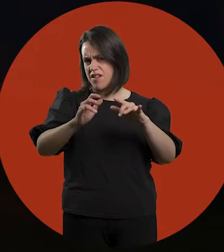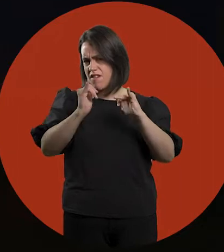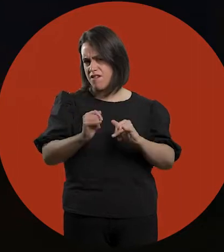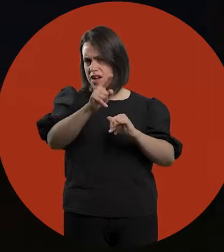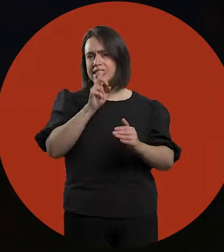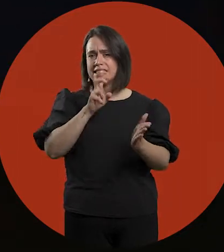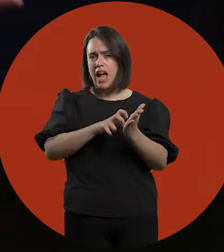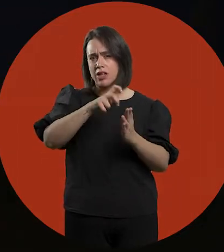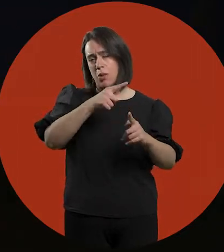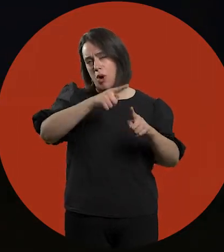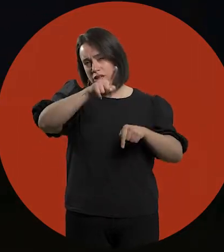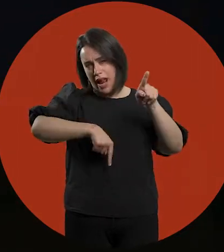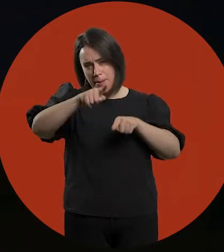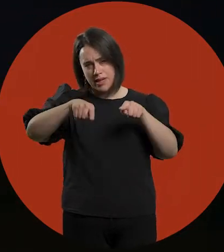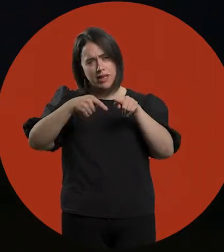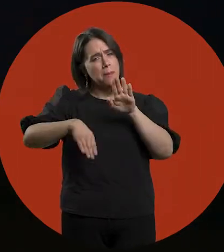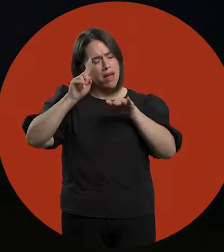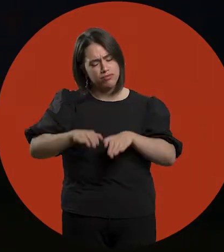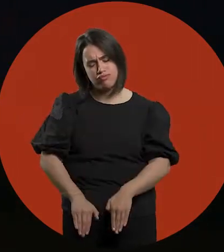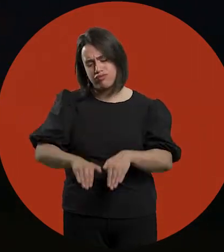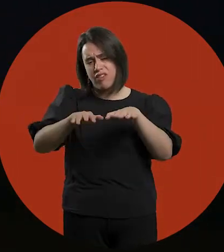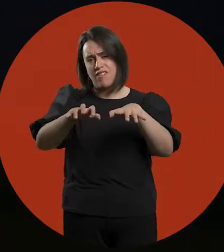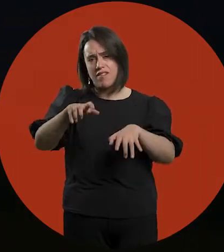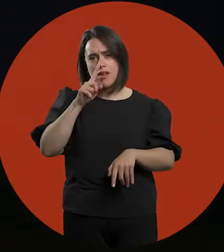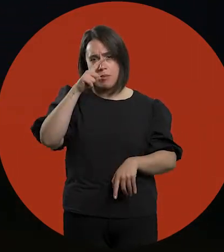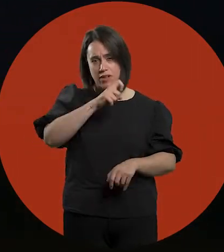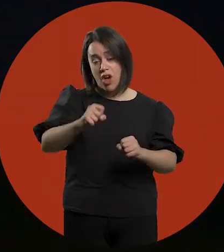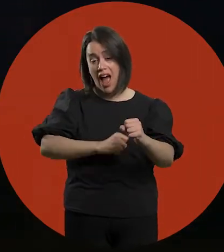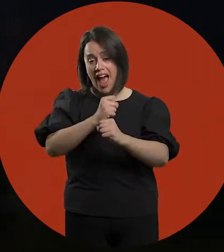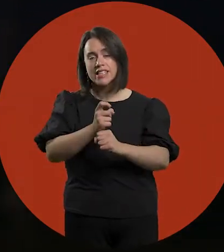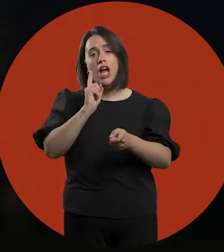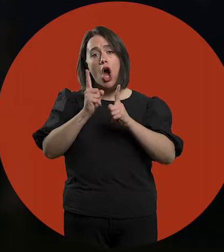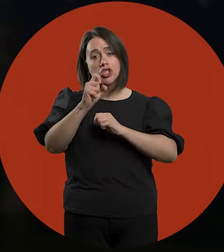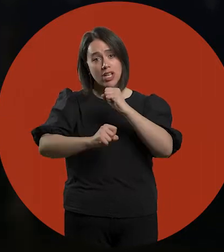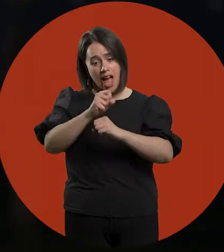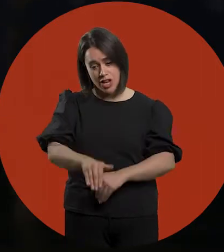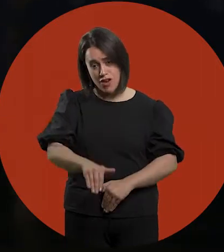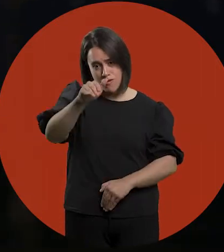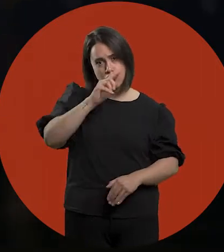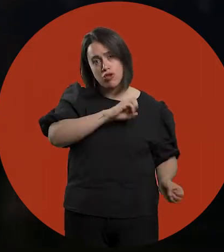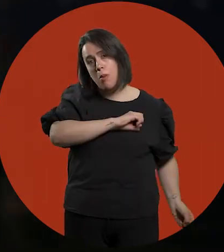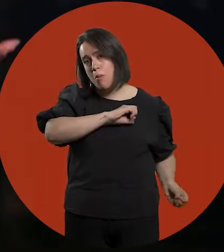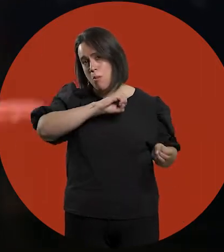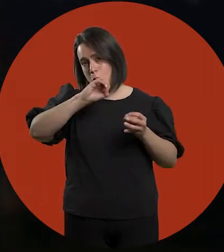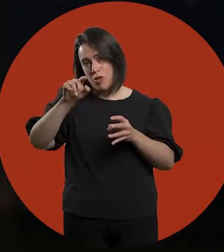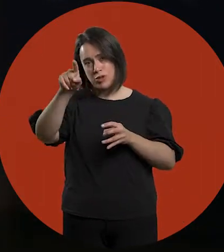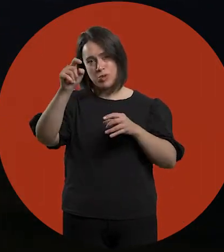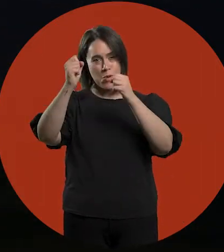y la mayor parte de mi infancia la pasé en Montevideo. Hasta mis 11 años, que me fui a vivir definitivamente a Guichón.